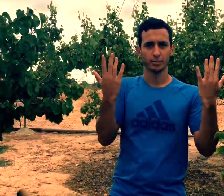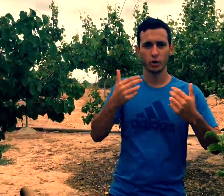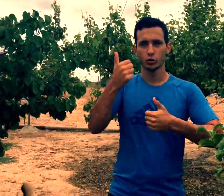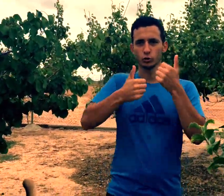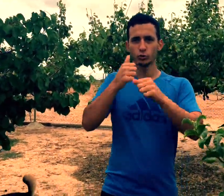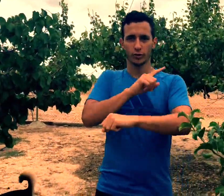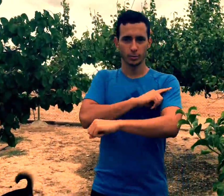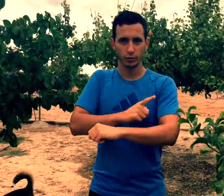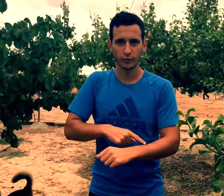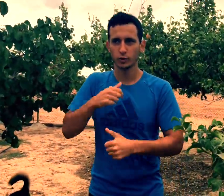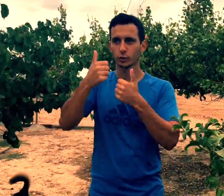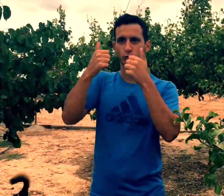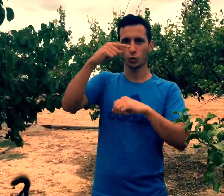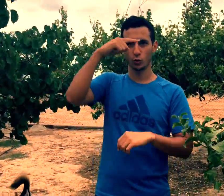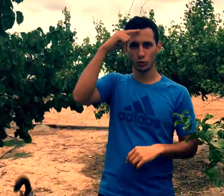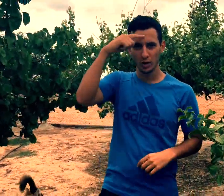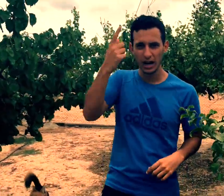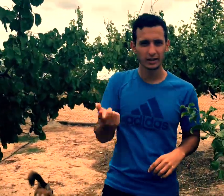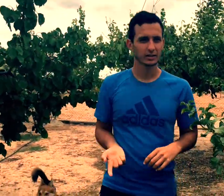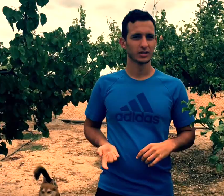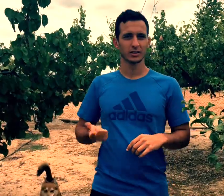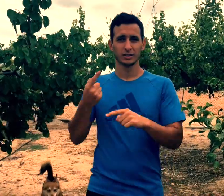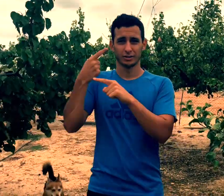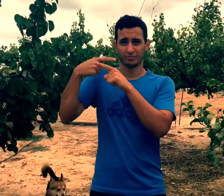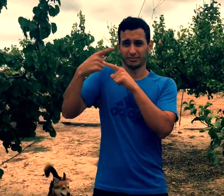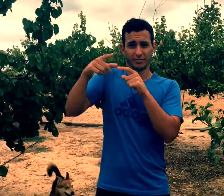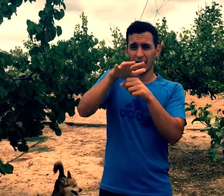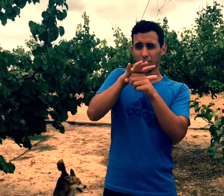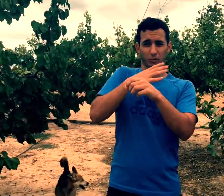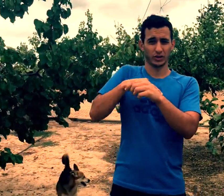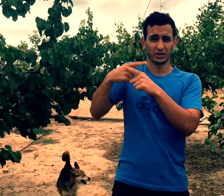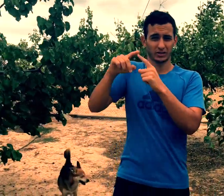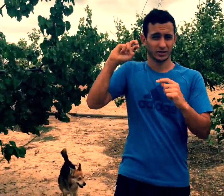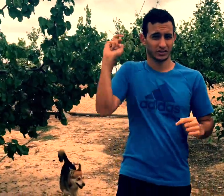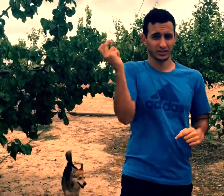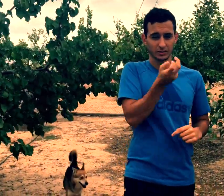Por ejemplo, en concursos deportivos, culturales, entre otros muchos.